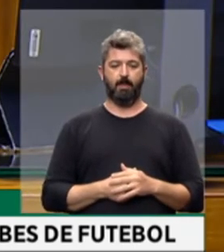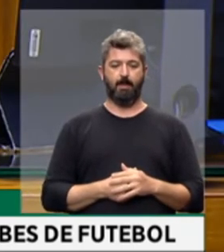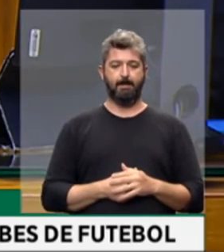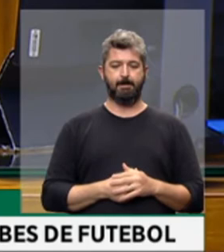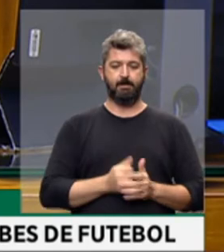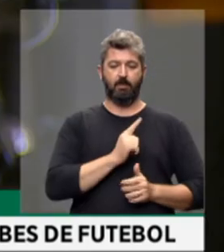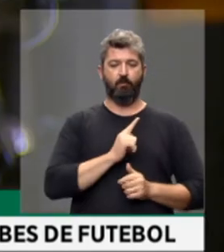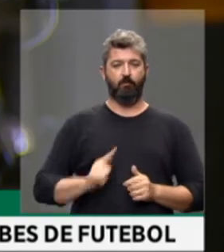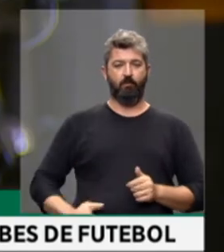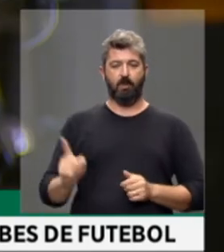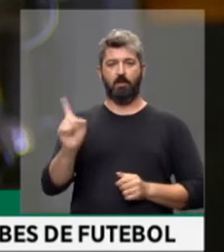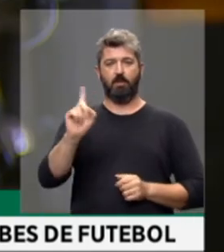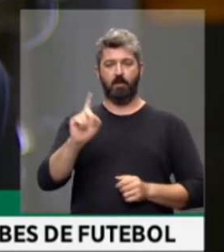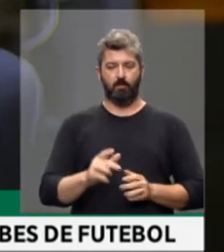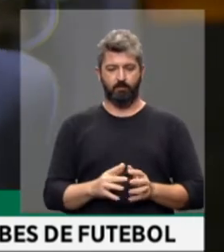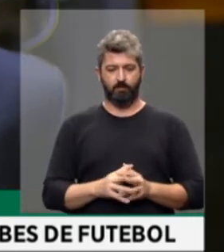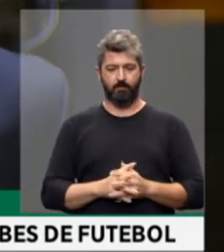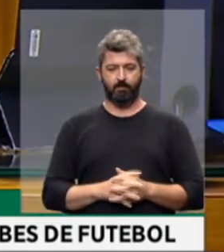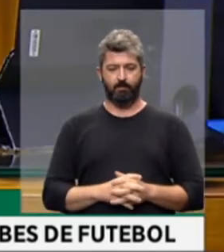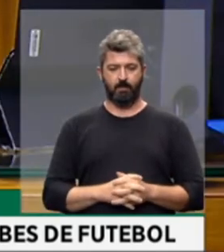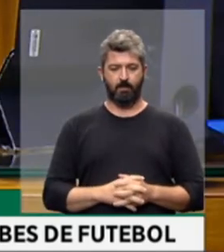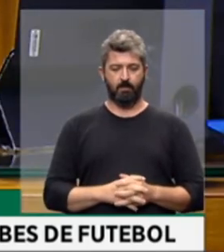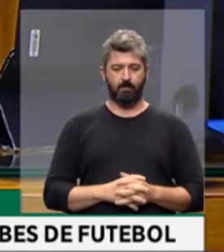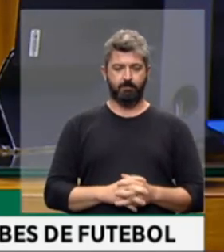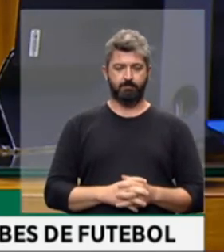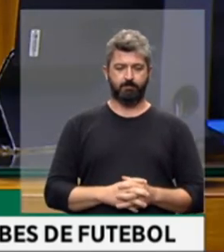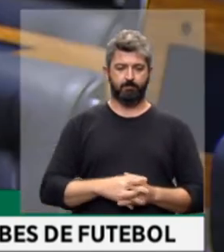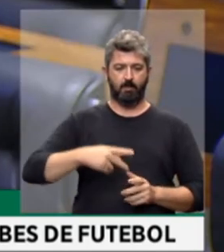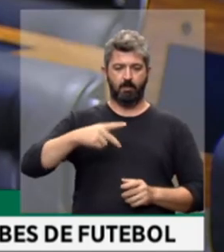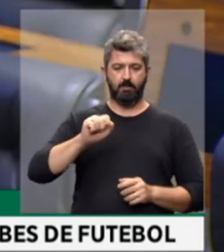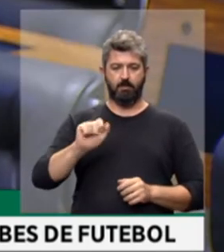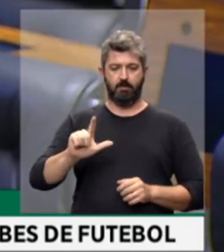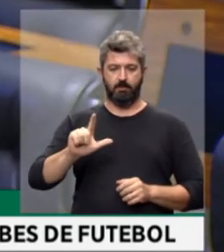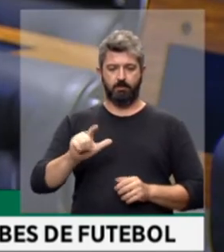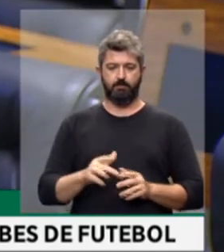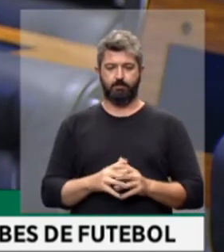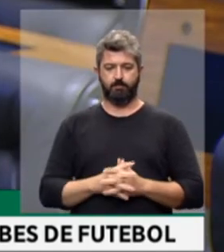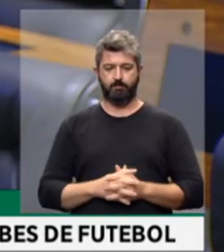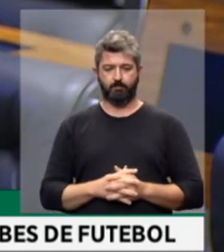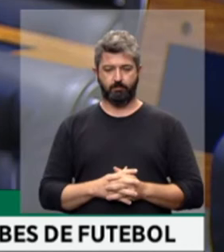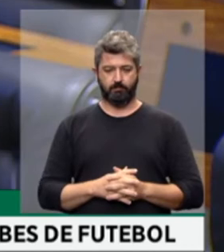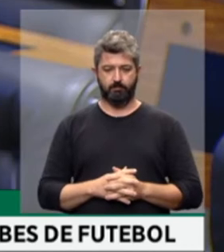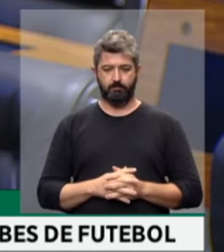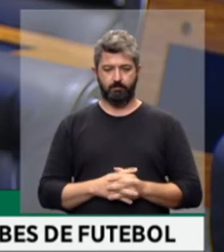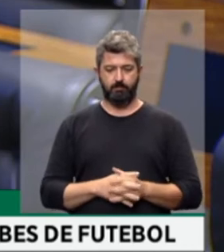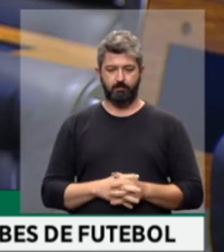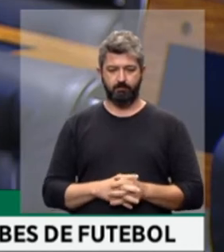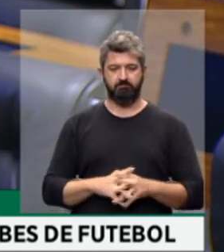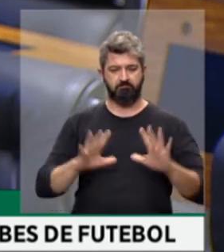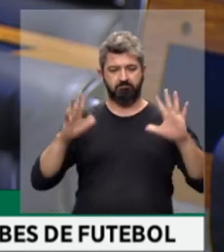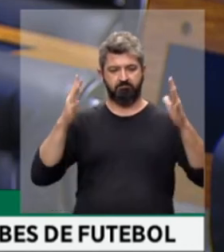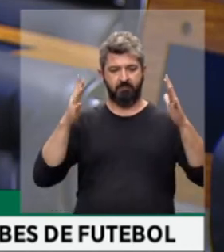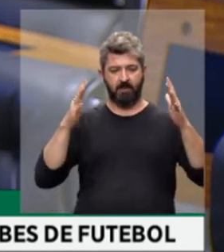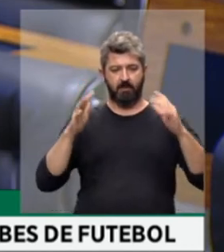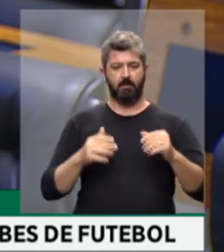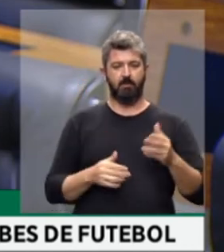SAÚDE E A ECONOMIA. OBRIGADO, PRESIDENTE. [PRESIDENTE]: OBRIGADO BOHN GASS. [DEPUTADO]: PRESIDENTE PARA ORIENTAR PELO GOVERNO, O GOVERNO ORIENTA NÃO. [PRESIDENTE]: OBRIGADO, PSL.